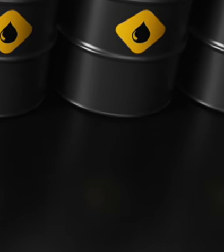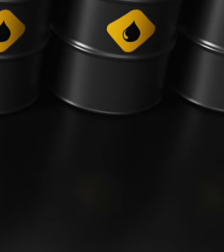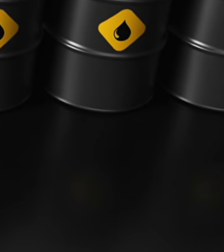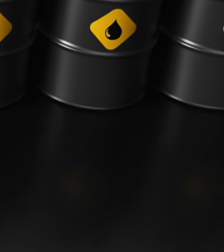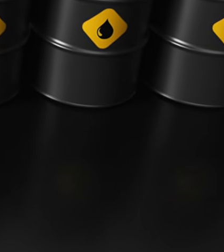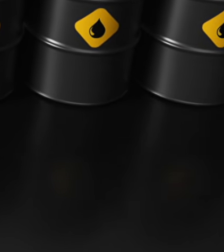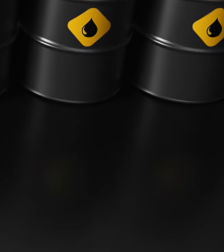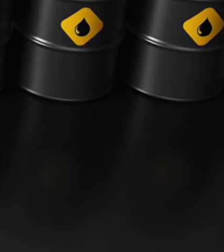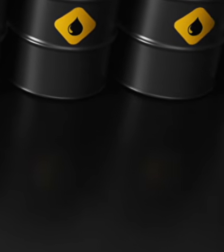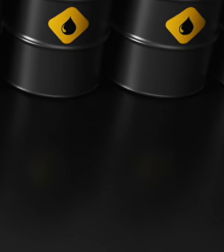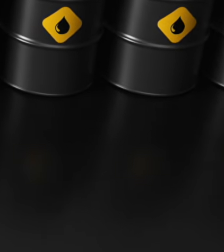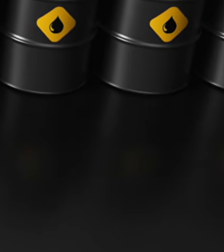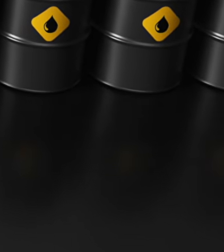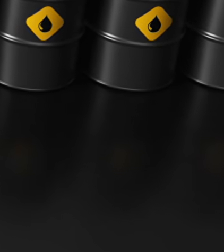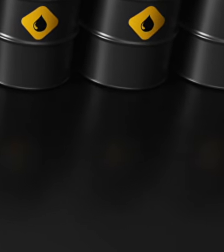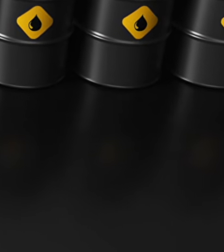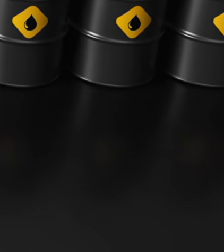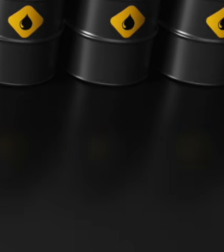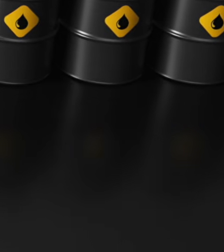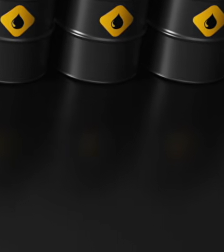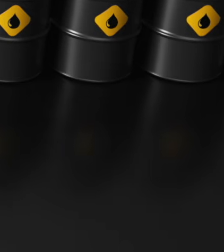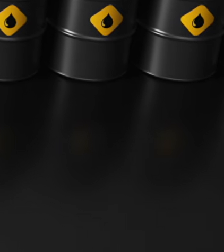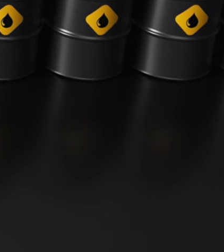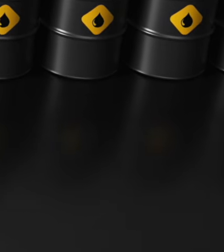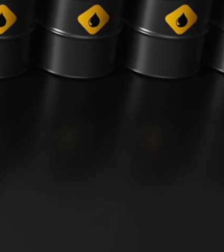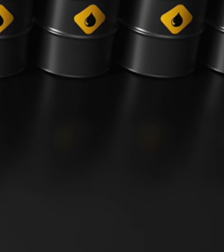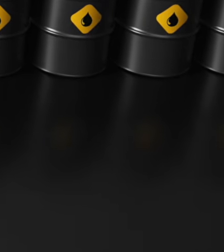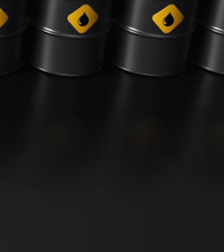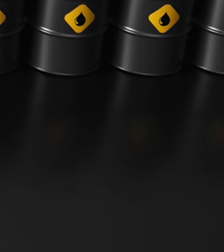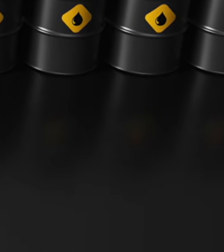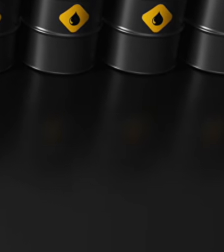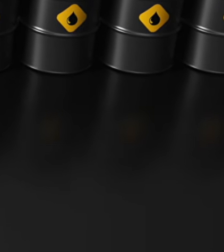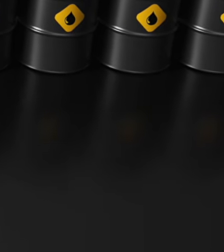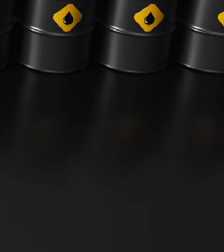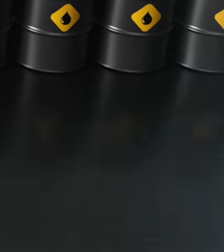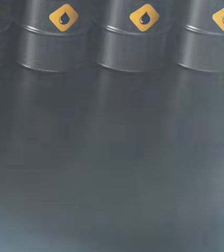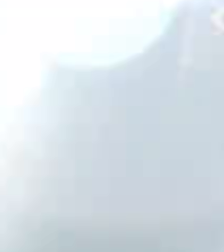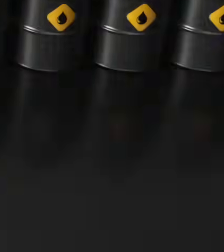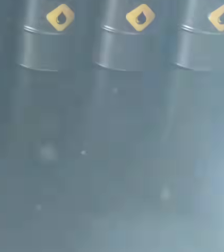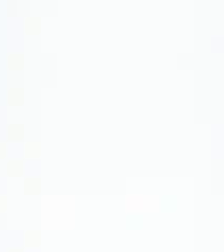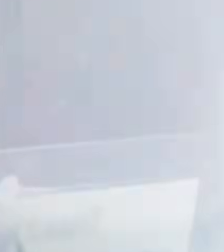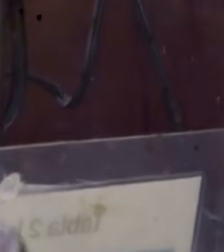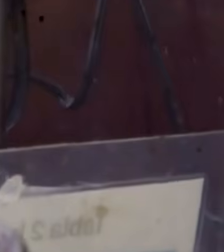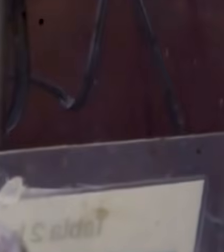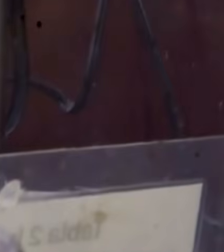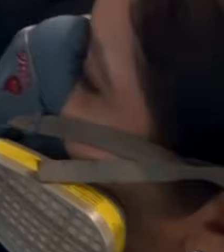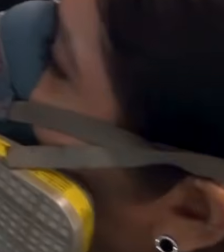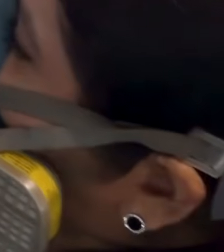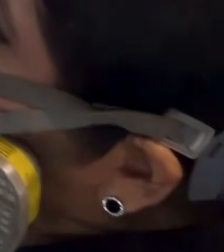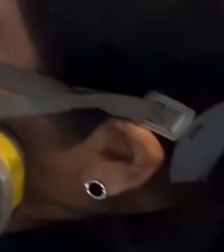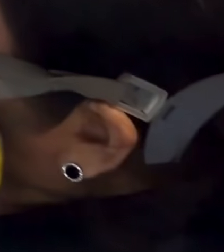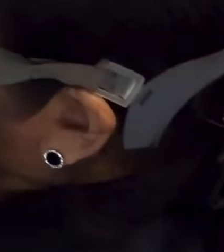la refinería dos bocas oficialmente conocida como Olmeca el logro ocurre después de que la